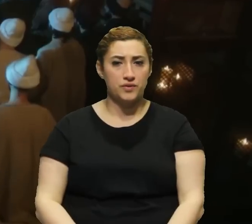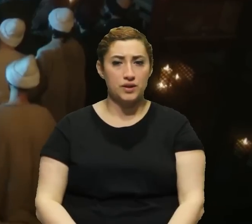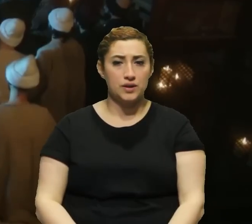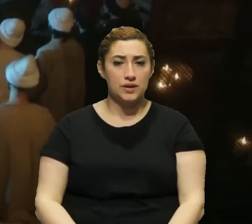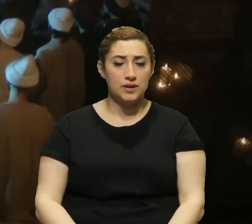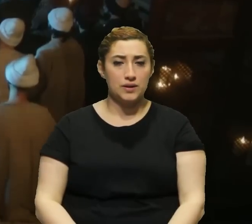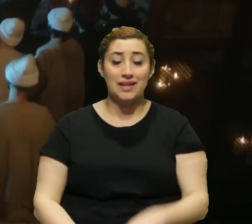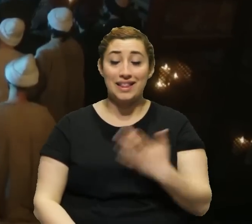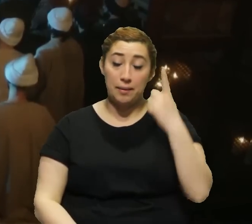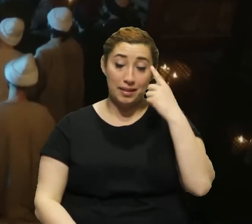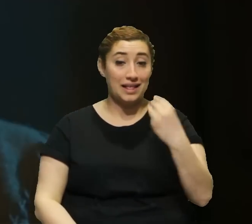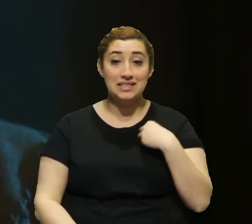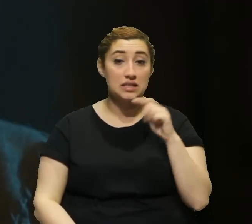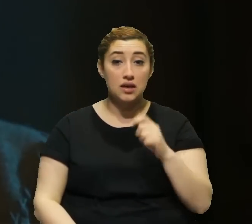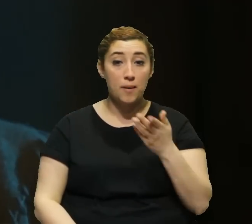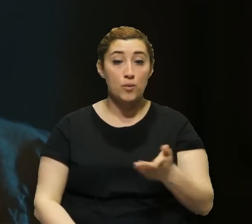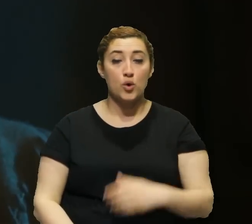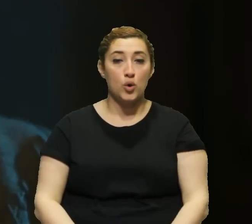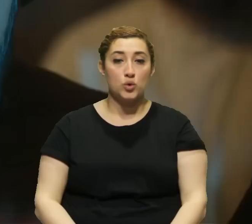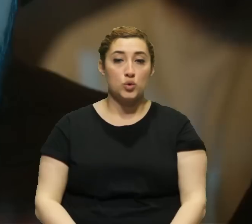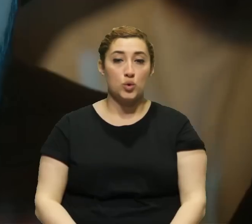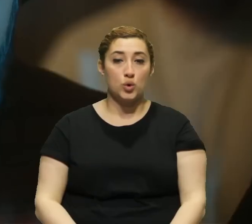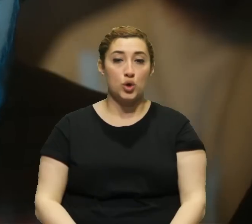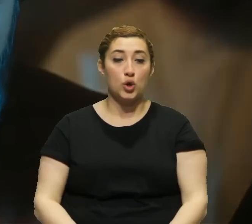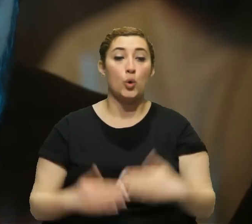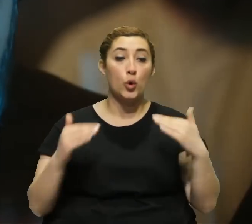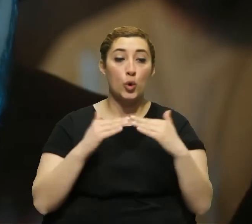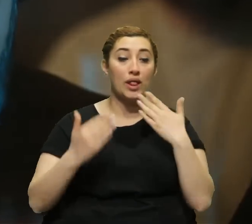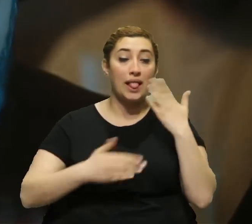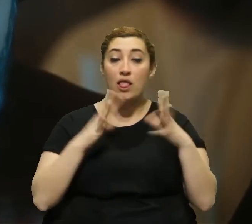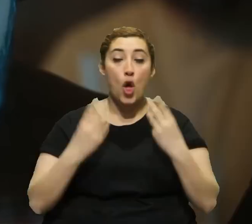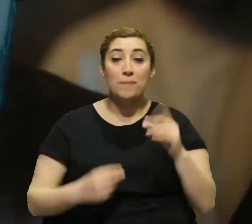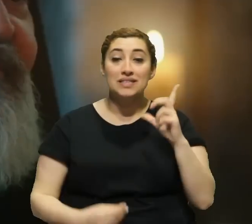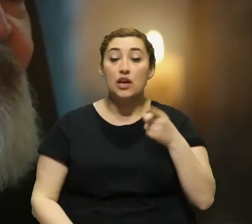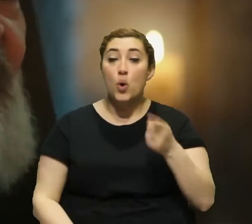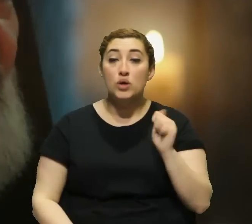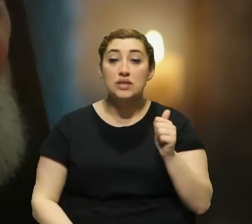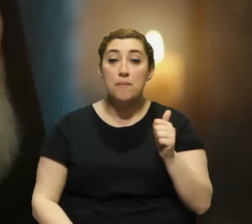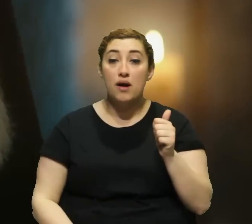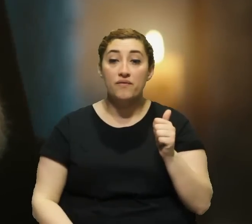(Şeyh) Ne salık verirsin. (Şeyh) Uygun tavır ne ola o vakit.